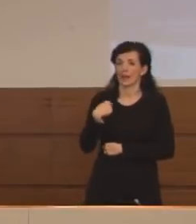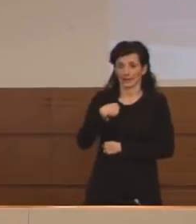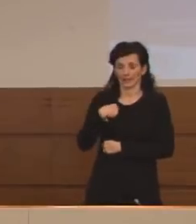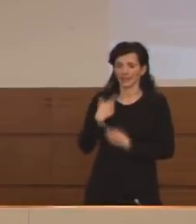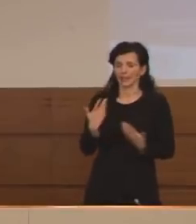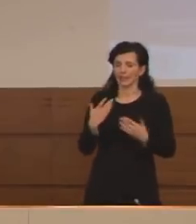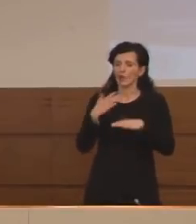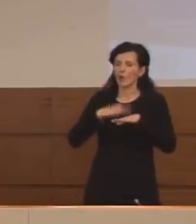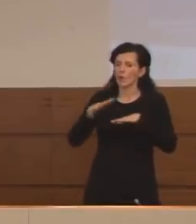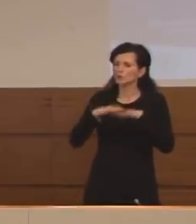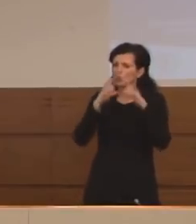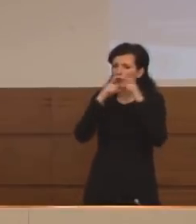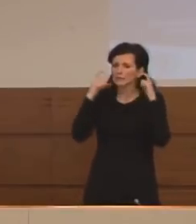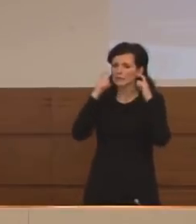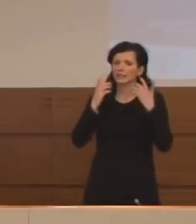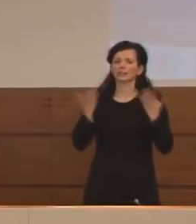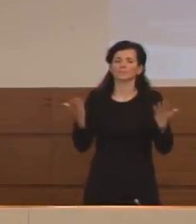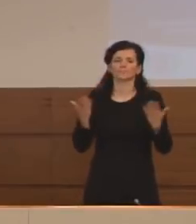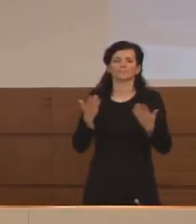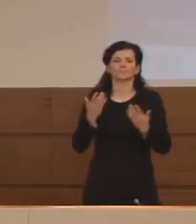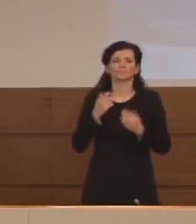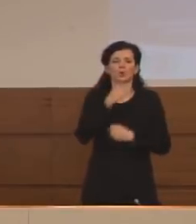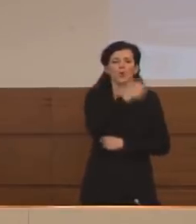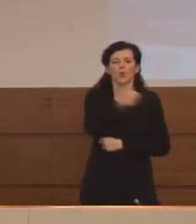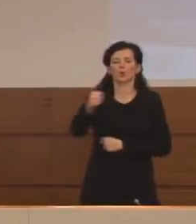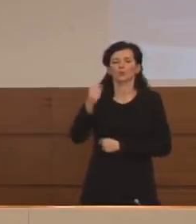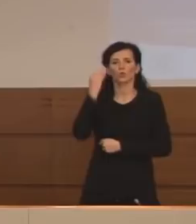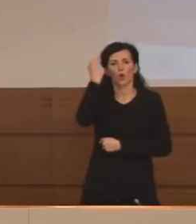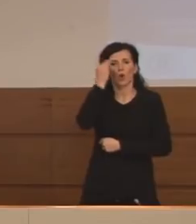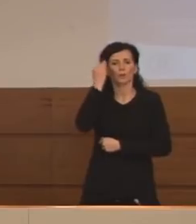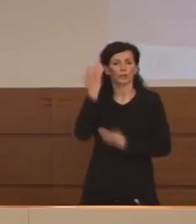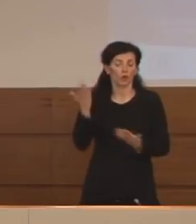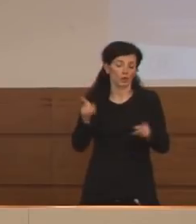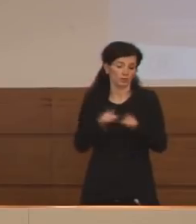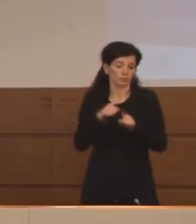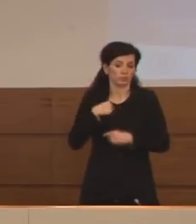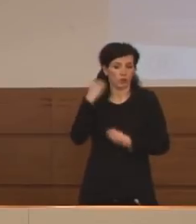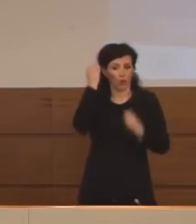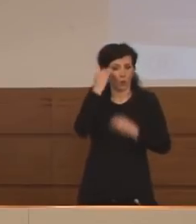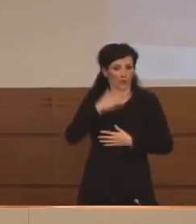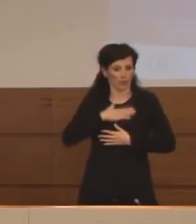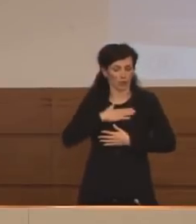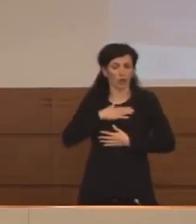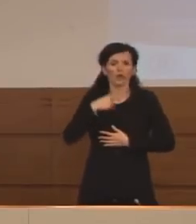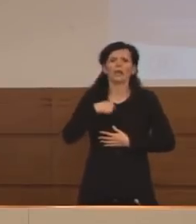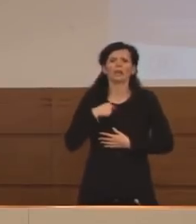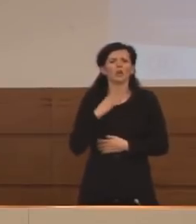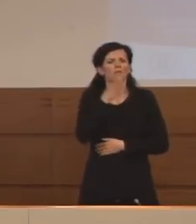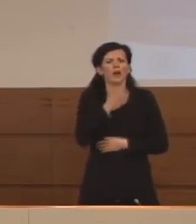Questa è un'opinione personale. Io le dico che se vado per strada o sul marciapiede non uso la mascherina,